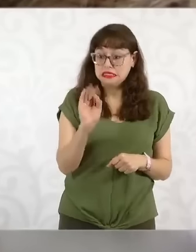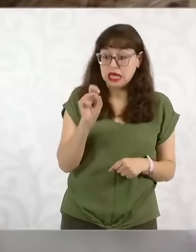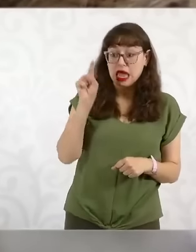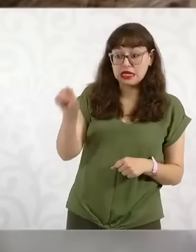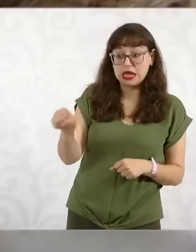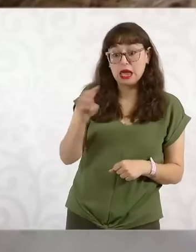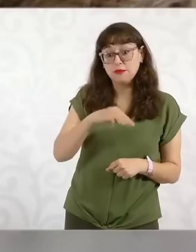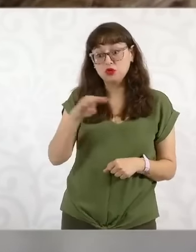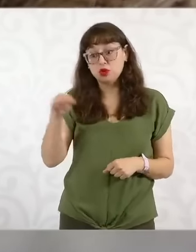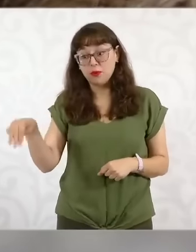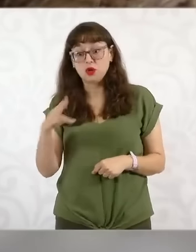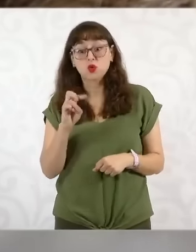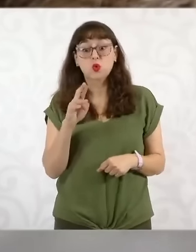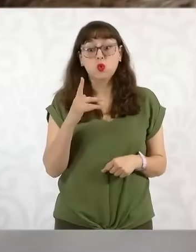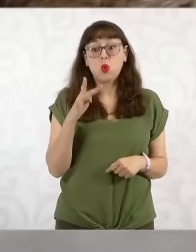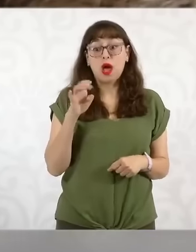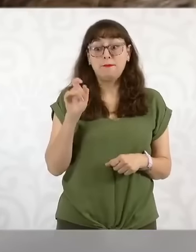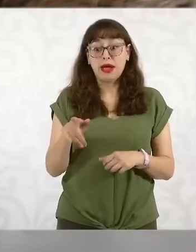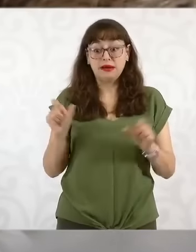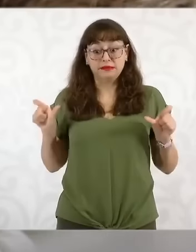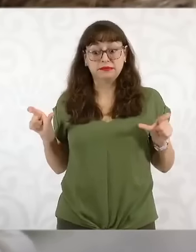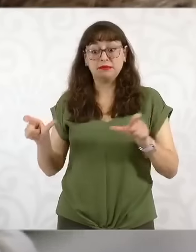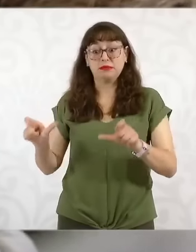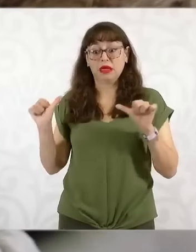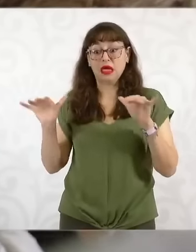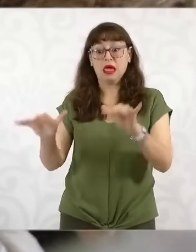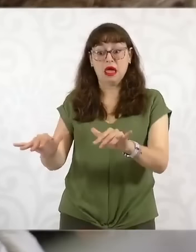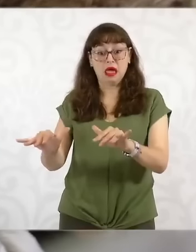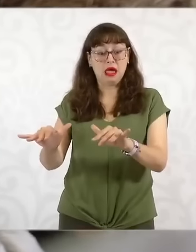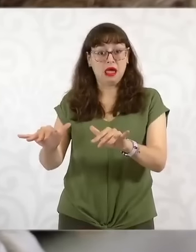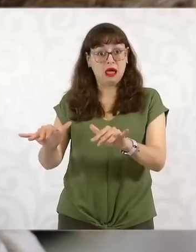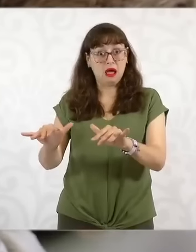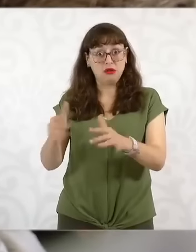en Michoacán o se van a mantener las mismas acciones y el mismo número de elementos de